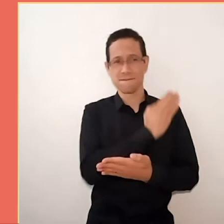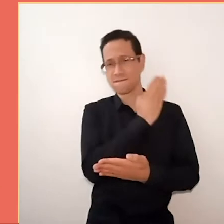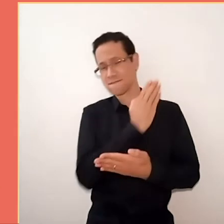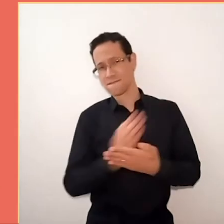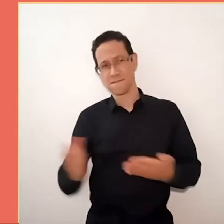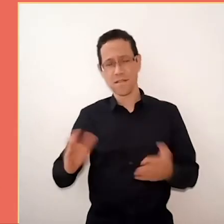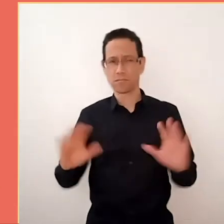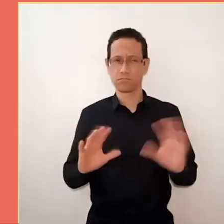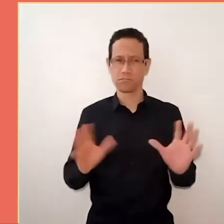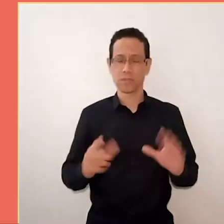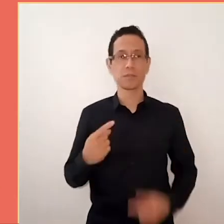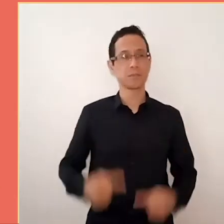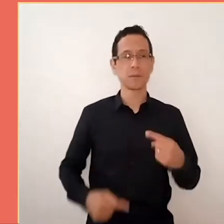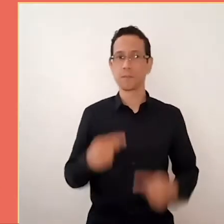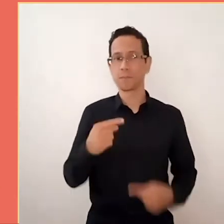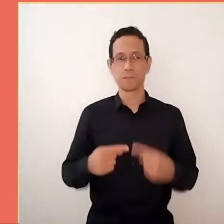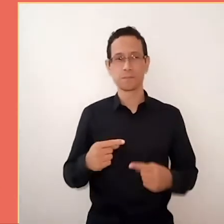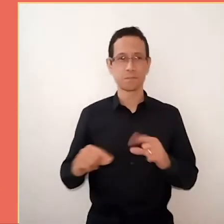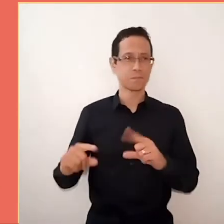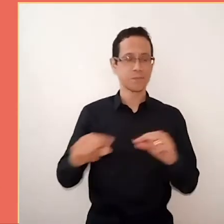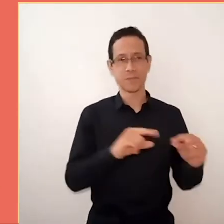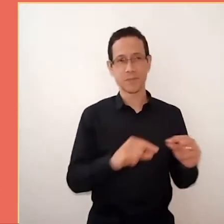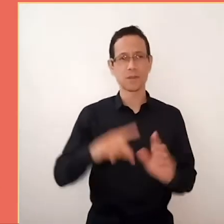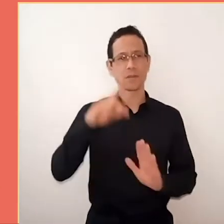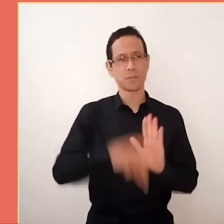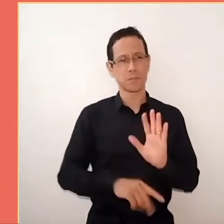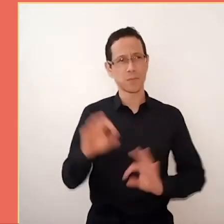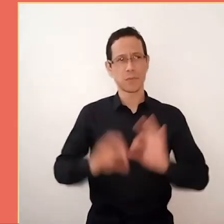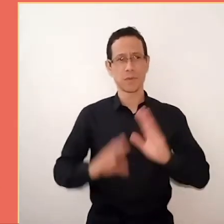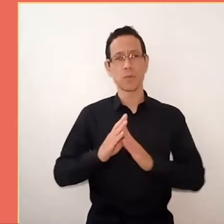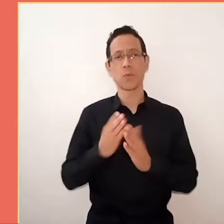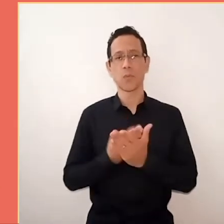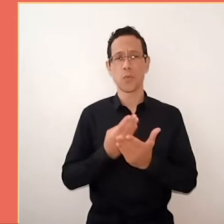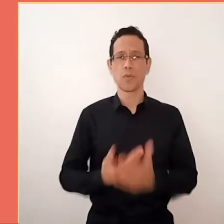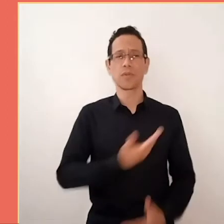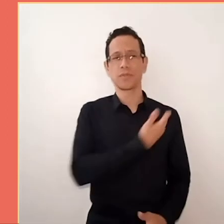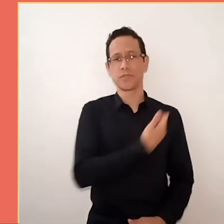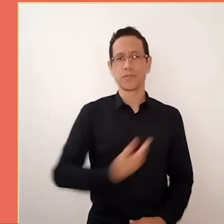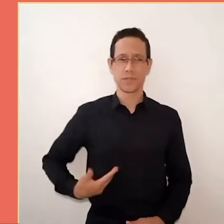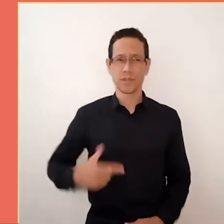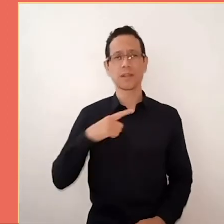eu acho que têm excelentes projetos nas escolas públicas e excelentes projetos nas escolas privadas,